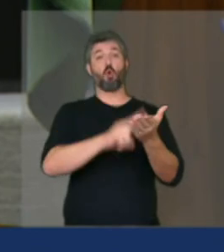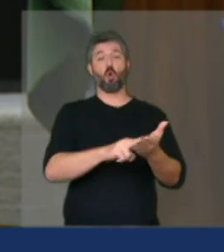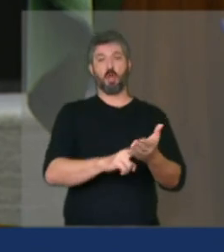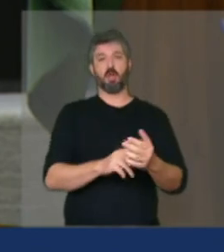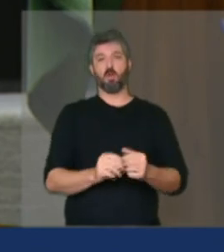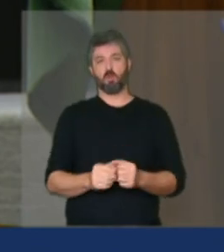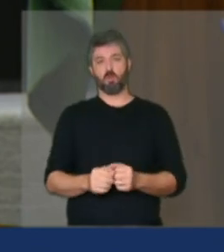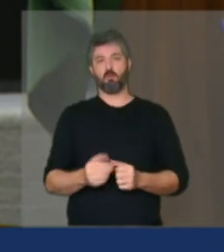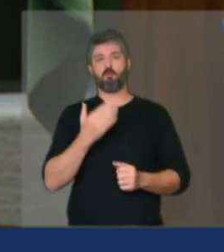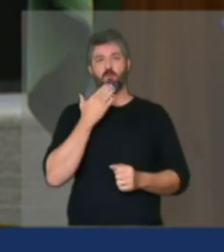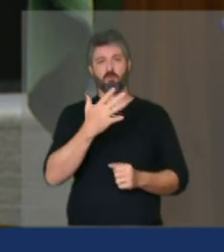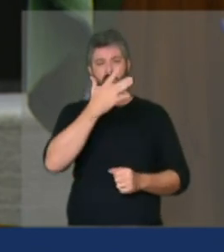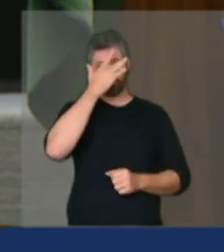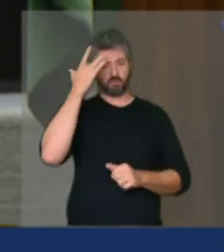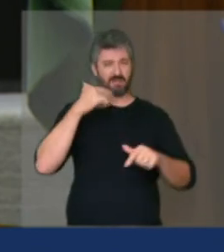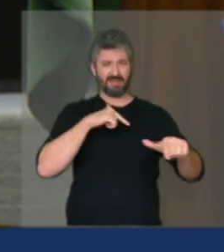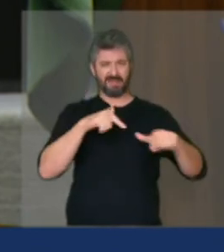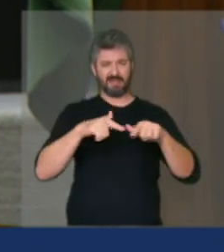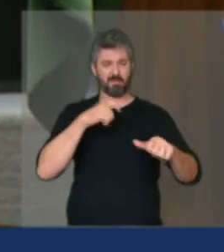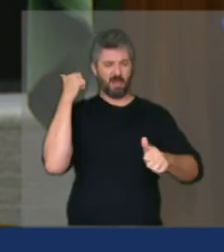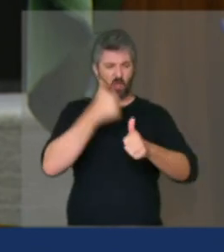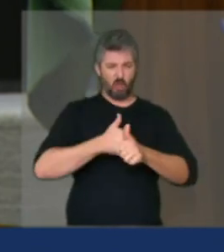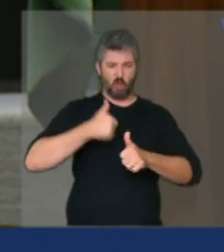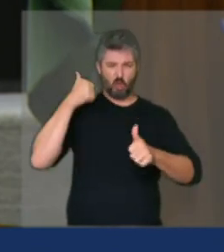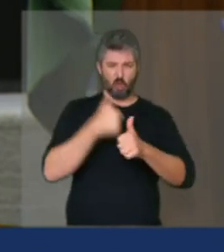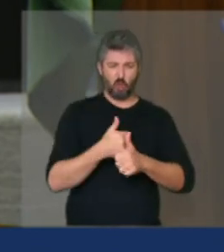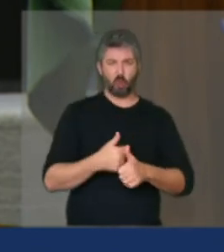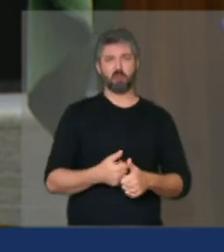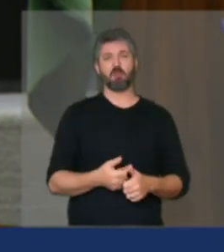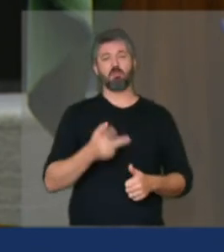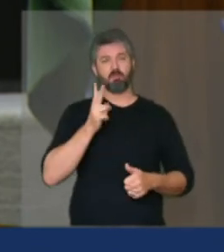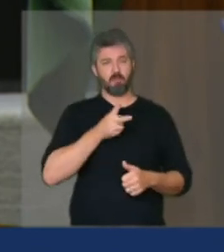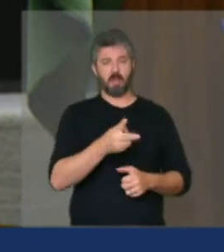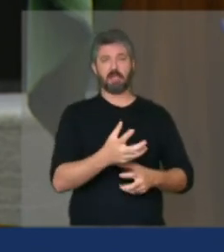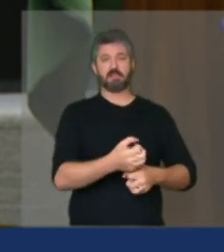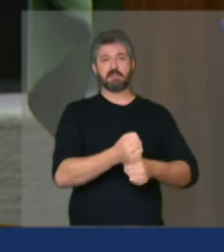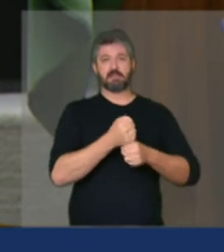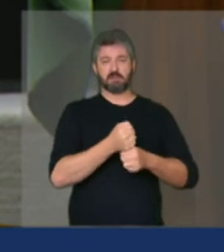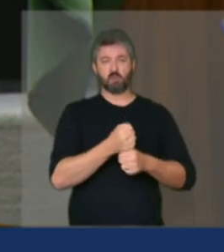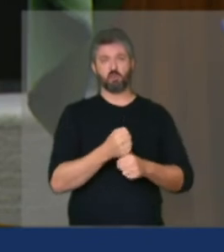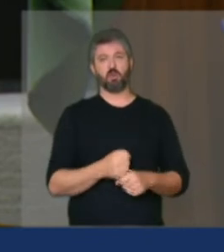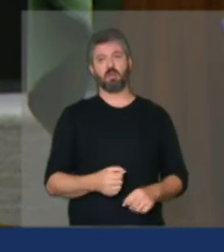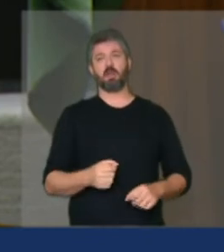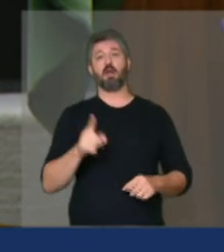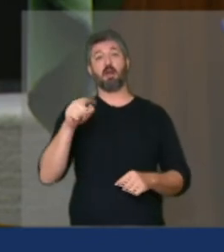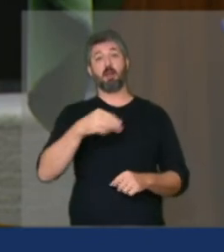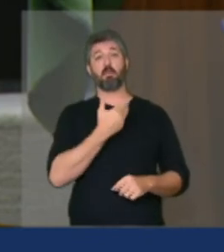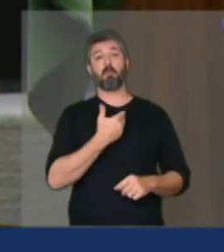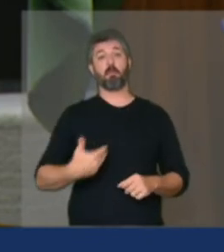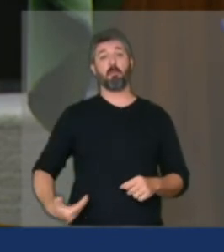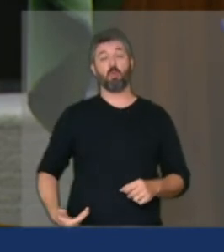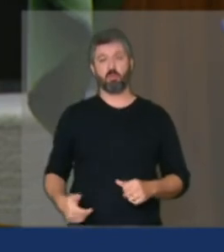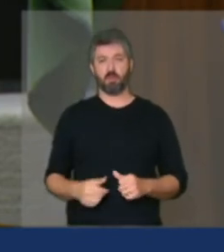E TRABALHADORAS QUE LUTAM PARA PODER MANTER ESSA EMPRESA COMO UMA EMPRESA PÚBLICA-- [INTERRUPÇÃO DO ÁUDIO] [SOA A CAMPAINHA] MUITO OBRIGADO,